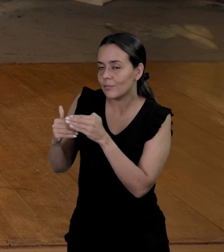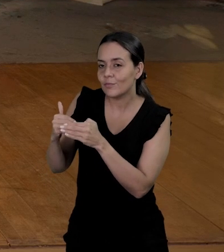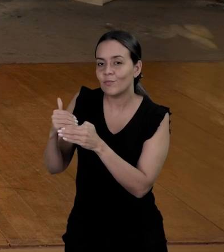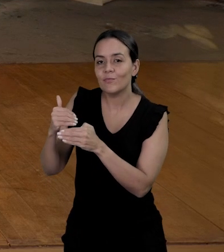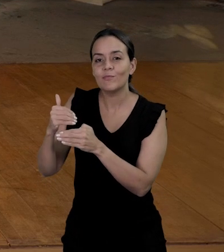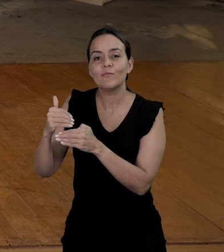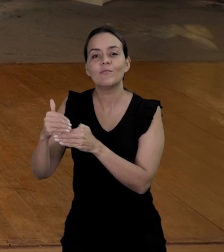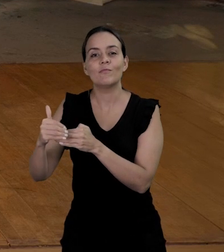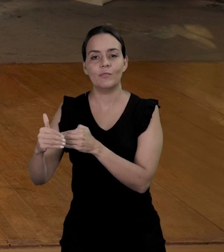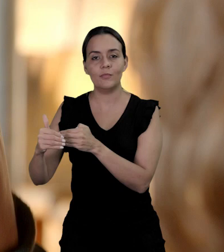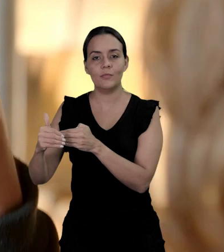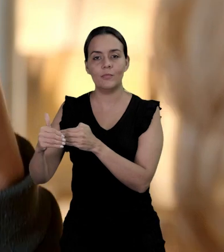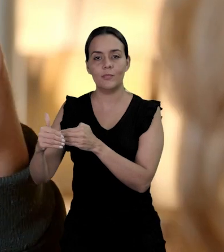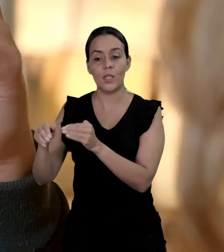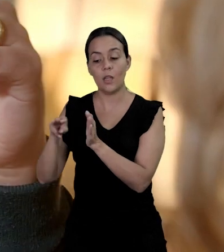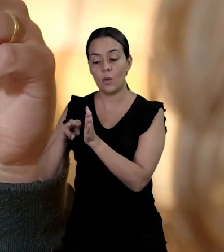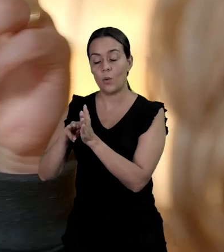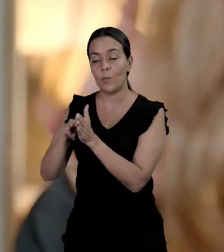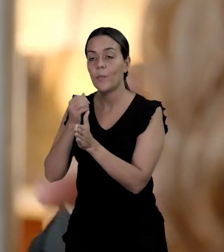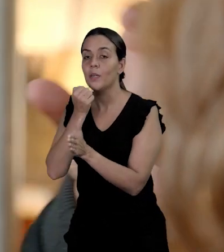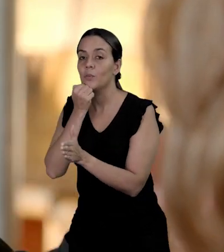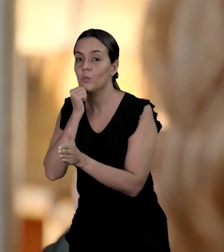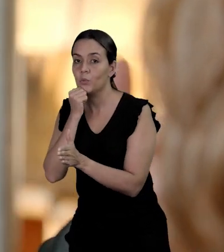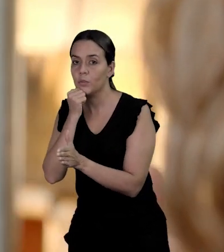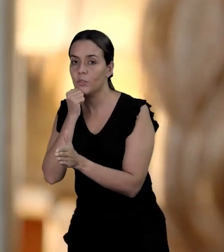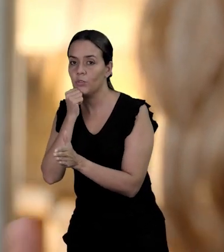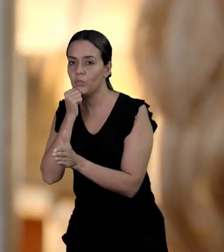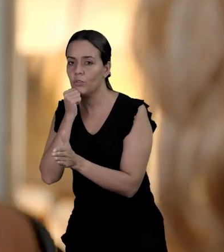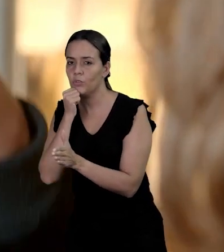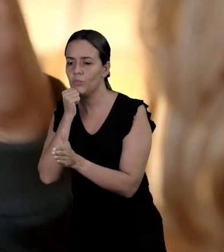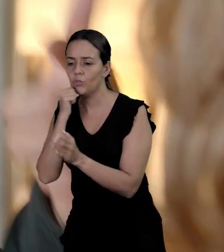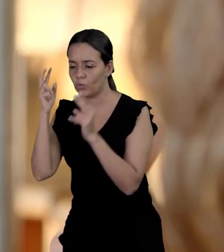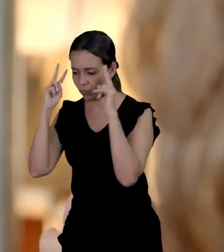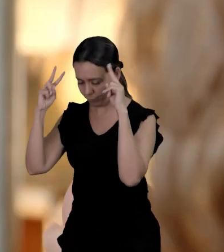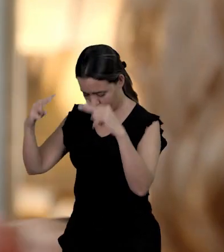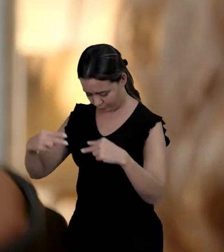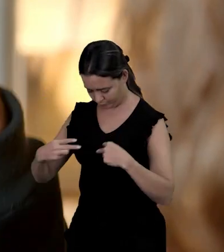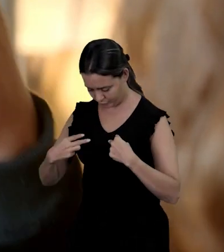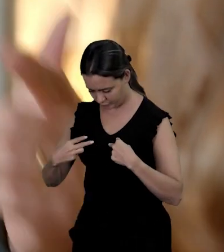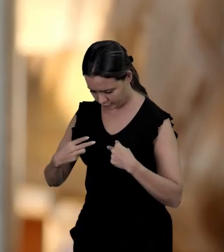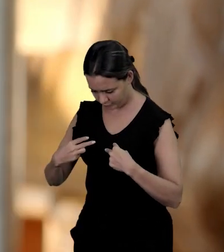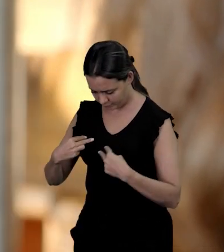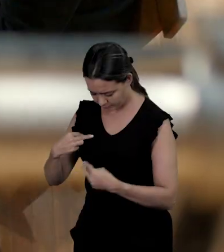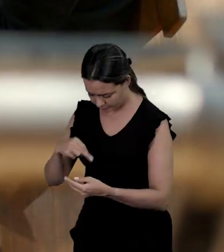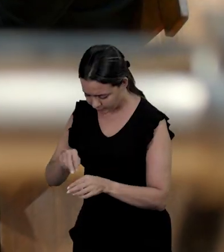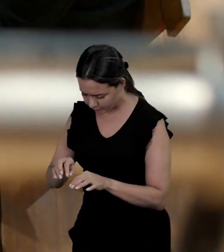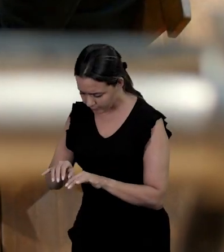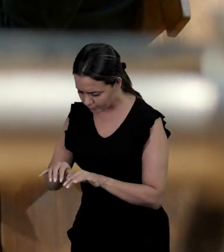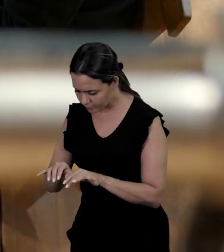é o estado do uso do método científico em um agente que se auto-observa,